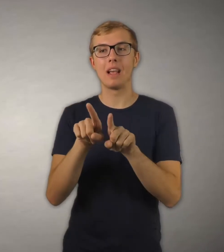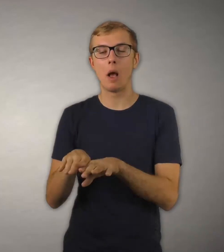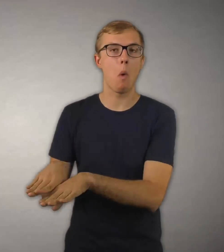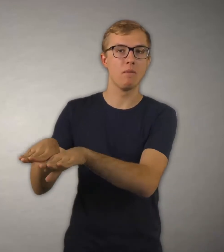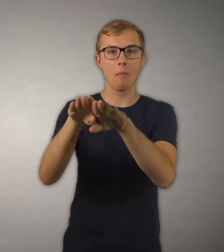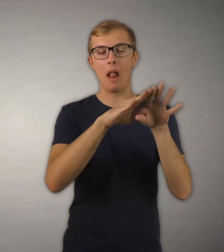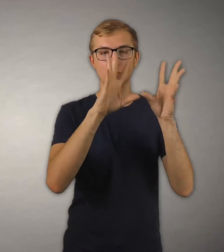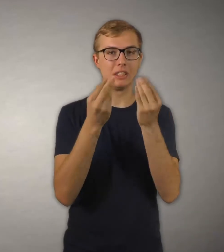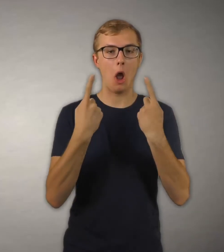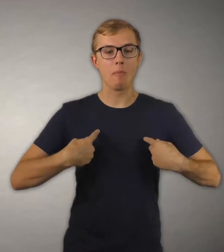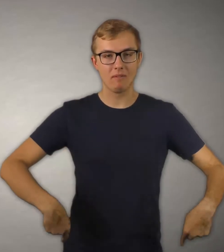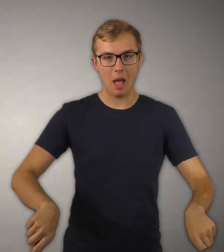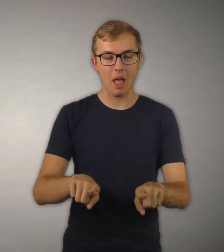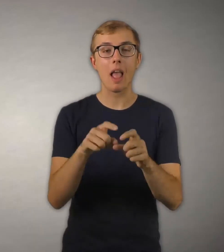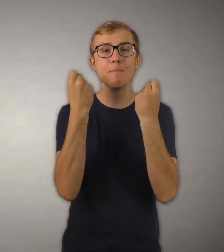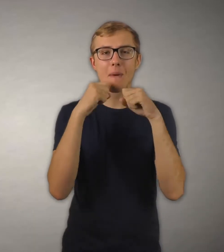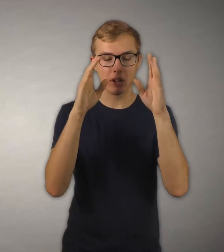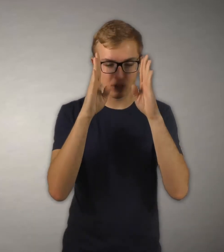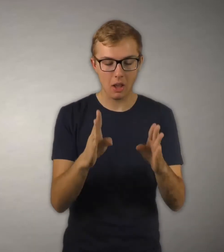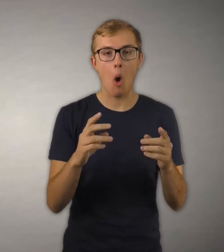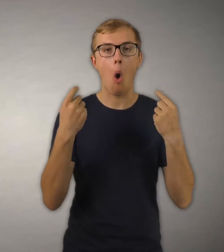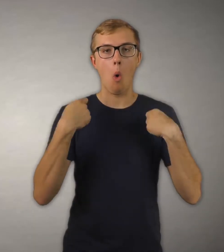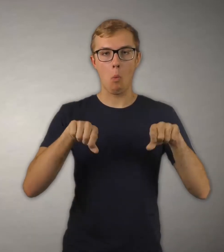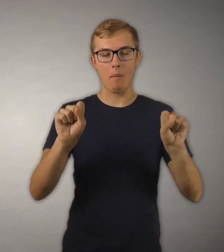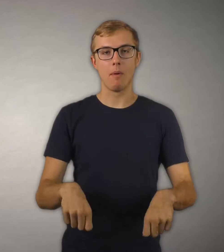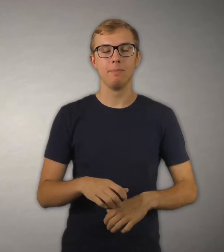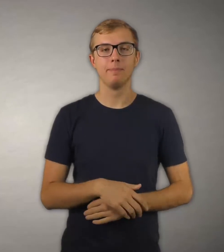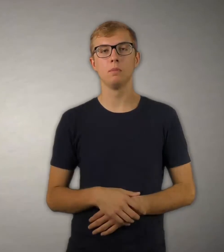ale także walkę o wolność i równouprawnienie wszystkich obywateli, zwłaszcza chłopów.